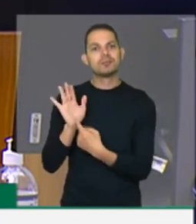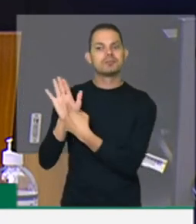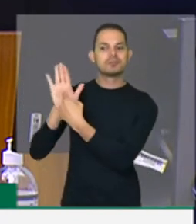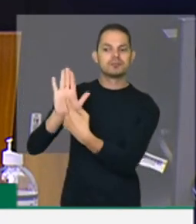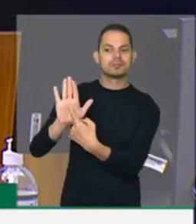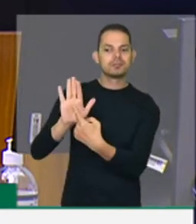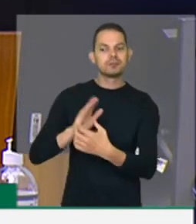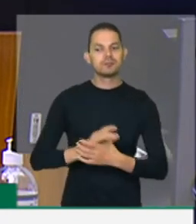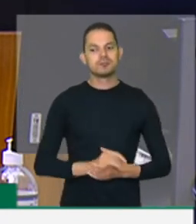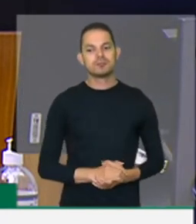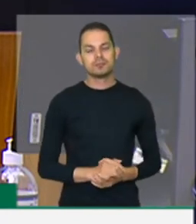ESTÁ A ORIENTAÇÃO... PSL SIM, O PT NÃO ORIENTOU AINDA,